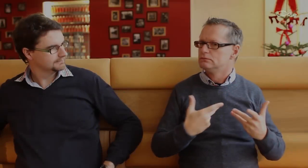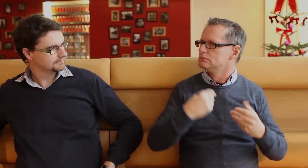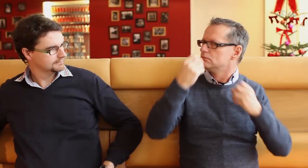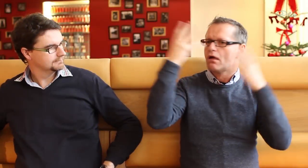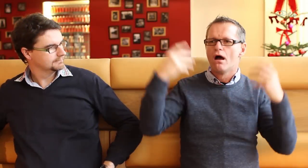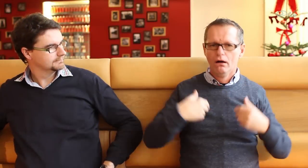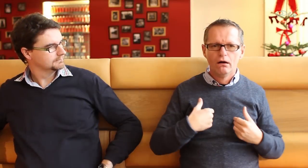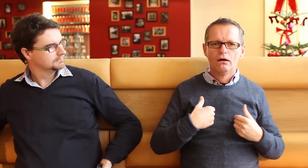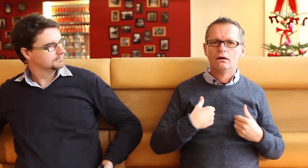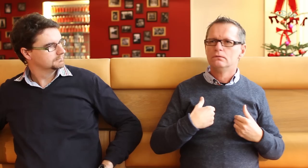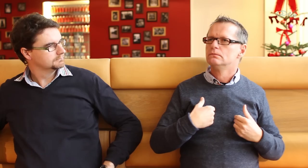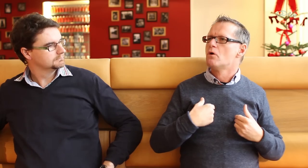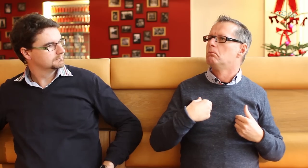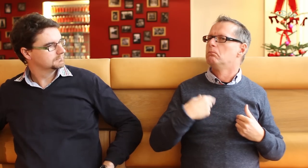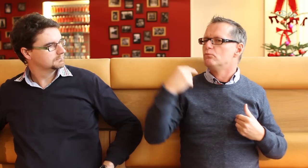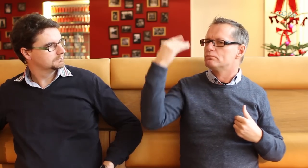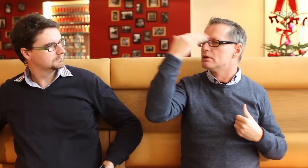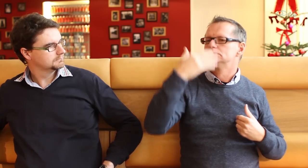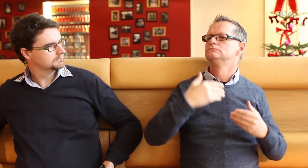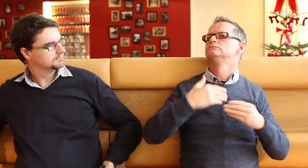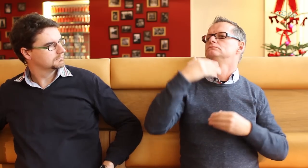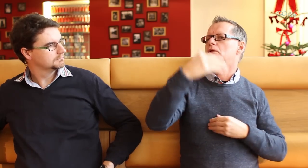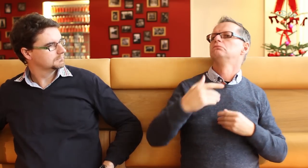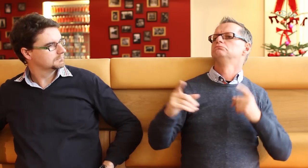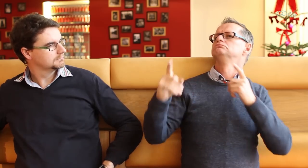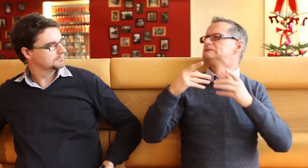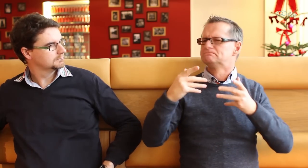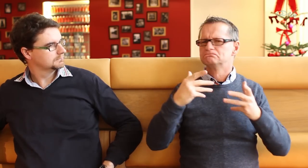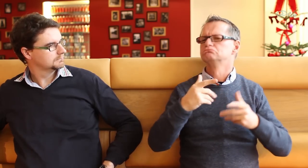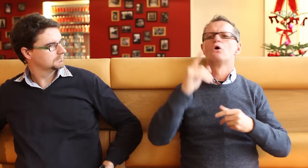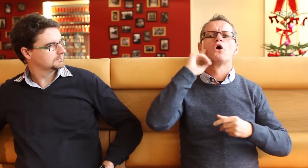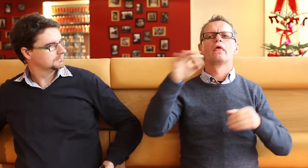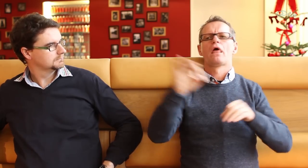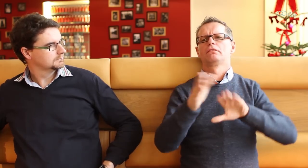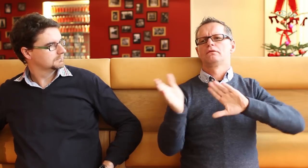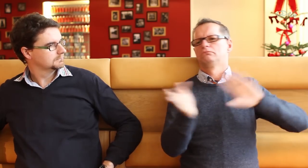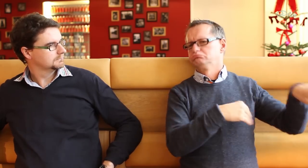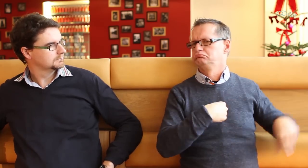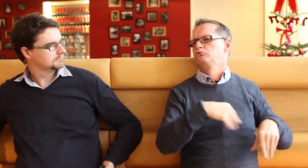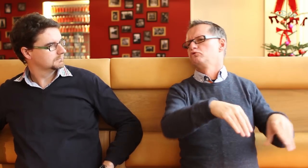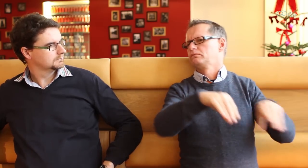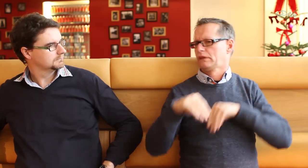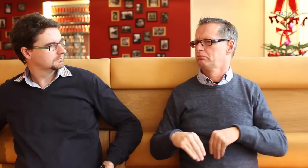Mir war vieles nicht klar. Ich hab überlegt und dachte dann, warum eigentlich nicht. Der hörende Leiter ging, also habe ich die Leitung übernommen.